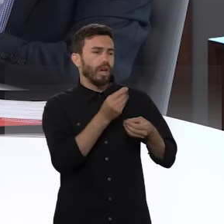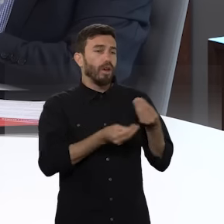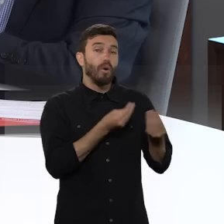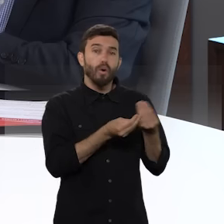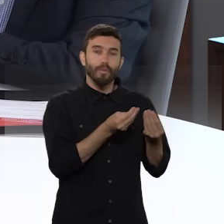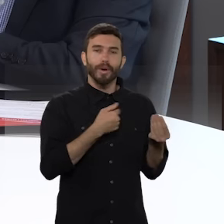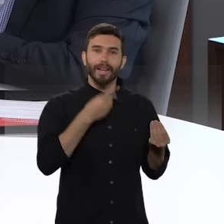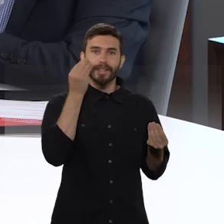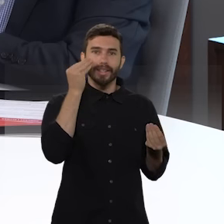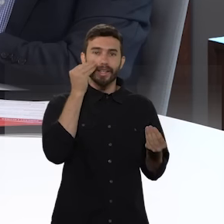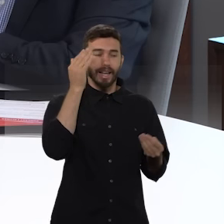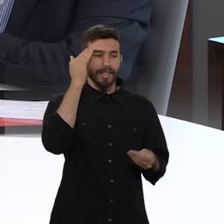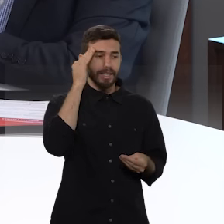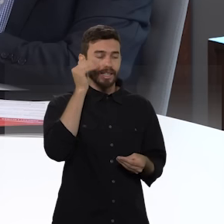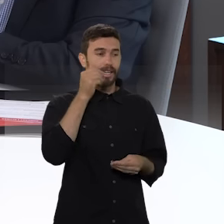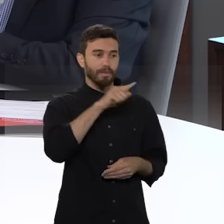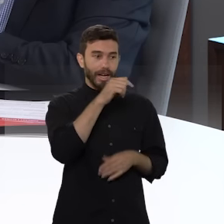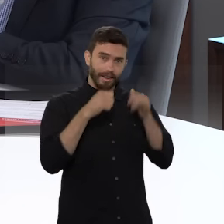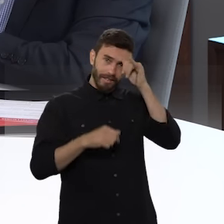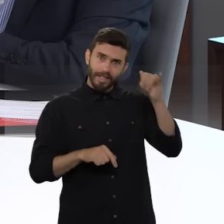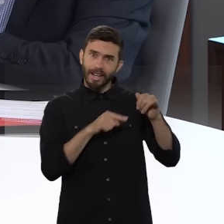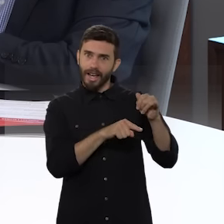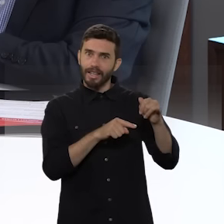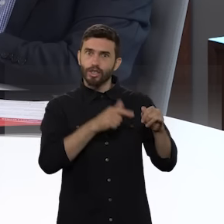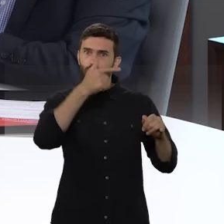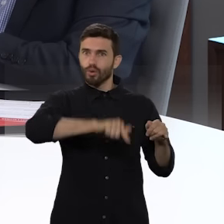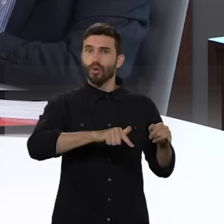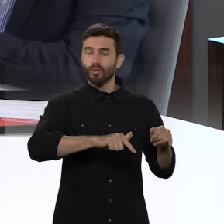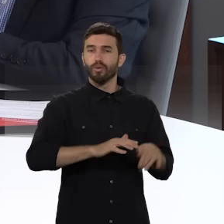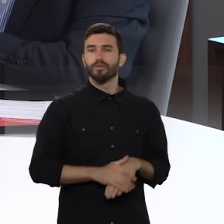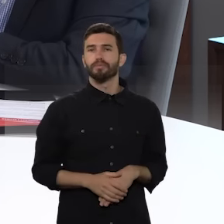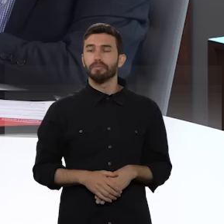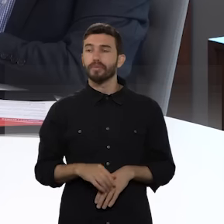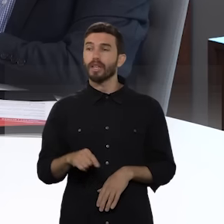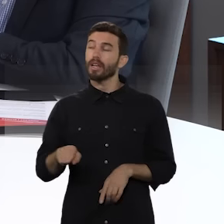gosto muito de música. Tenho... Que tipo de música? Tem a música